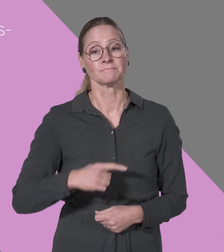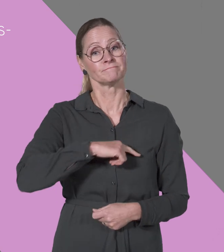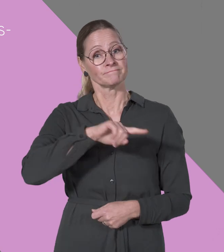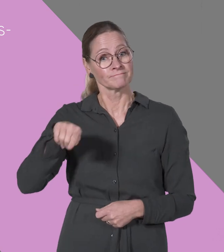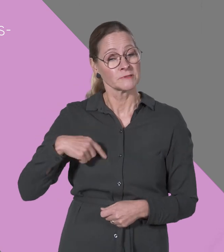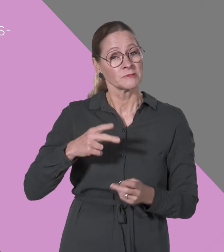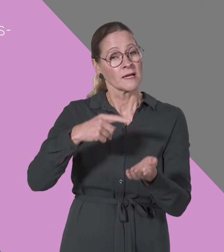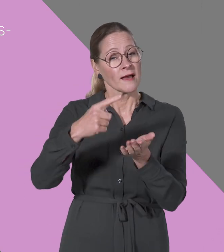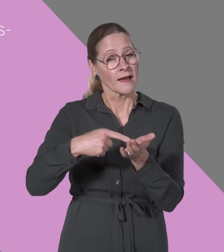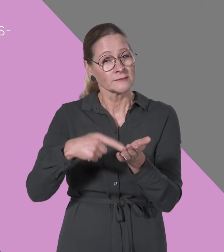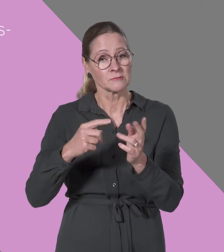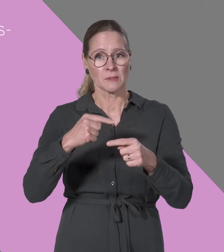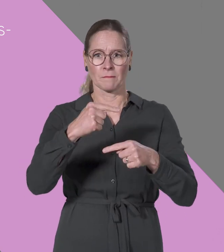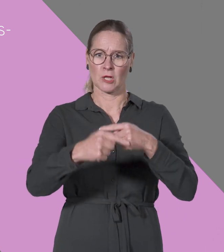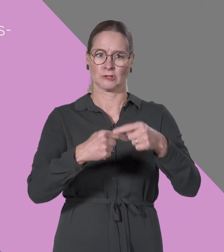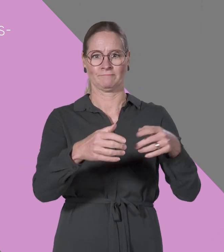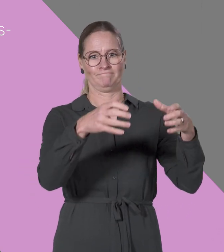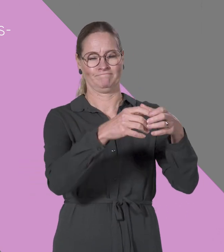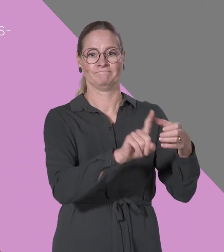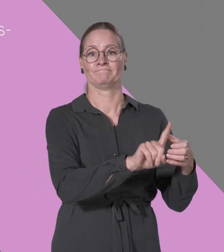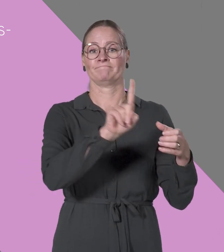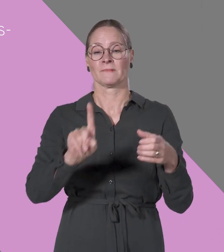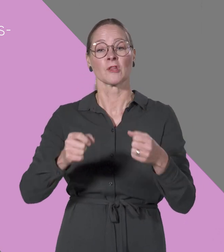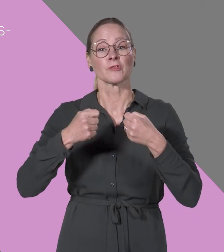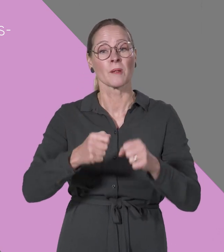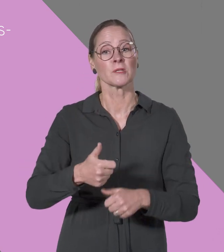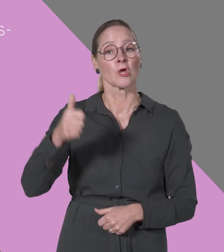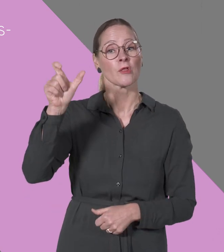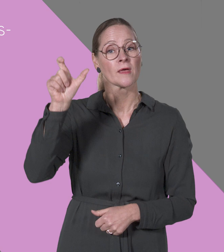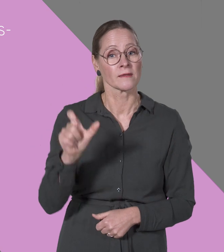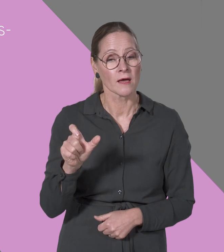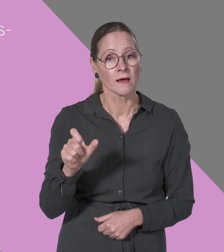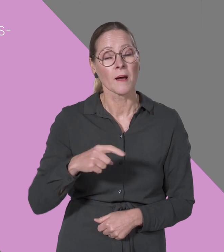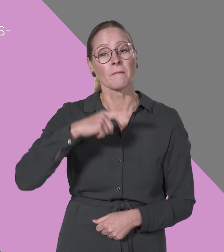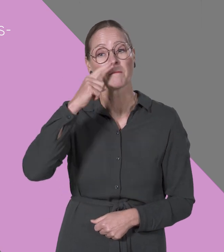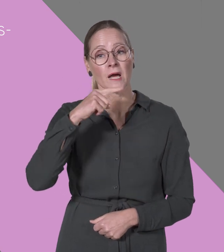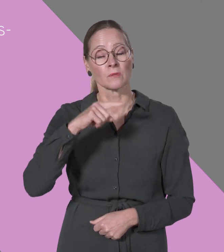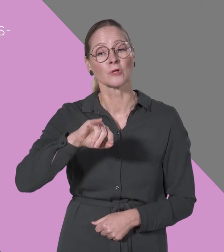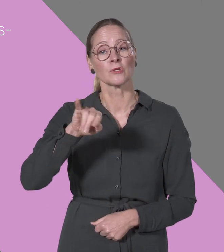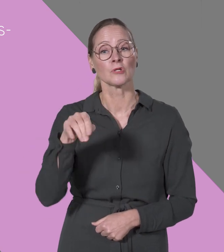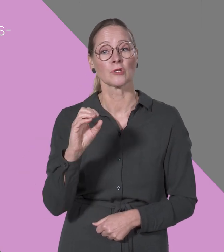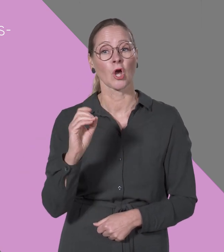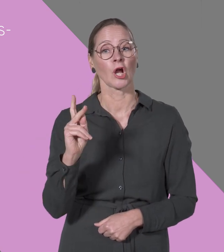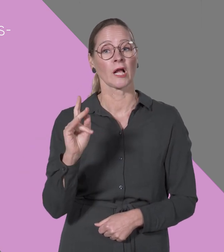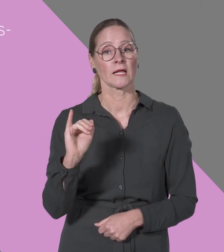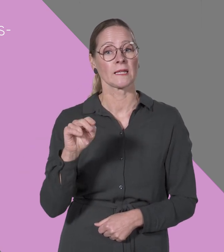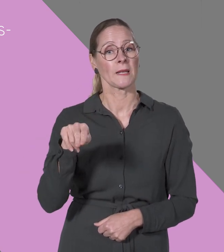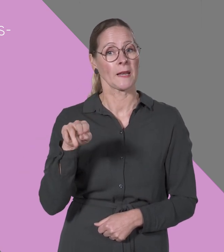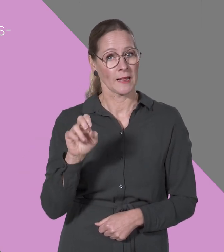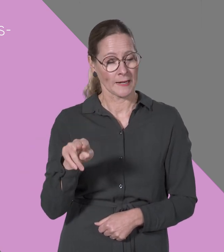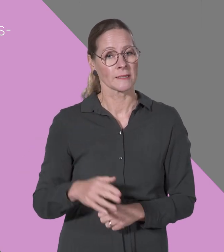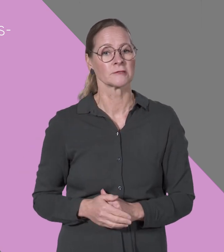Haastattelimme myös toiminnanjohtaja Markku Jokista prosessin tiimoilta.